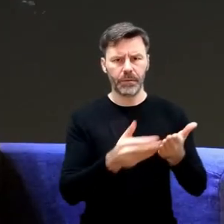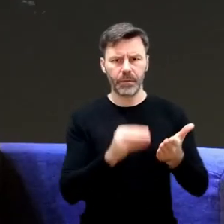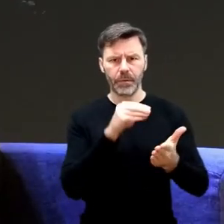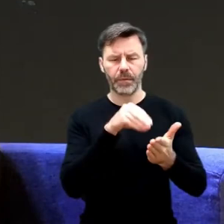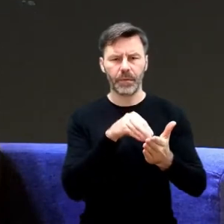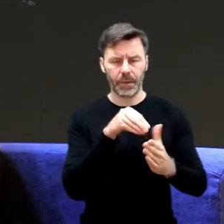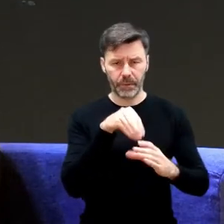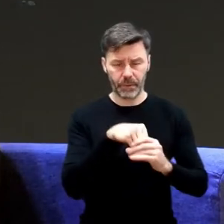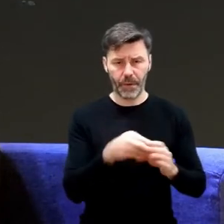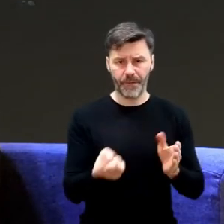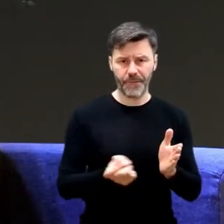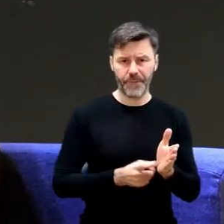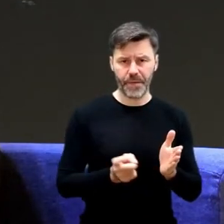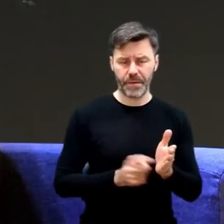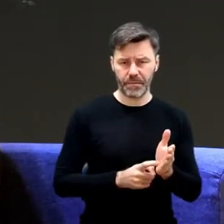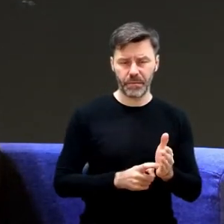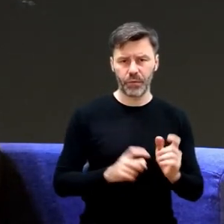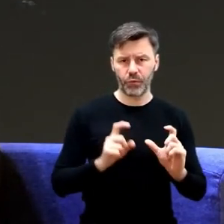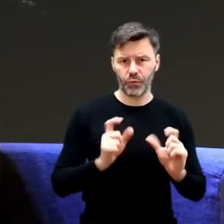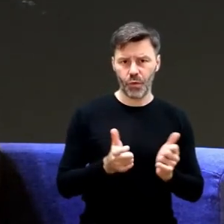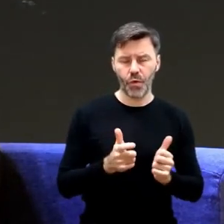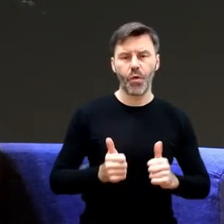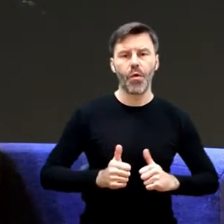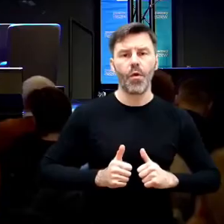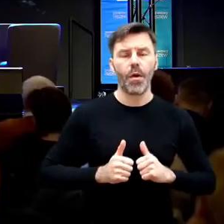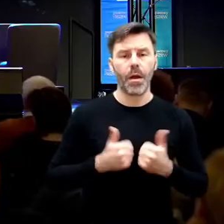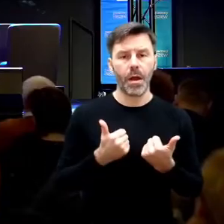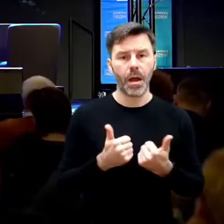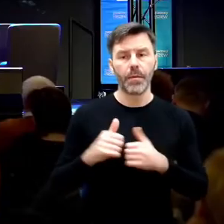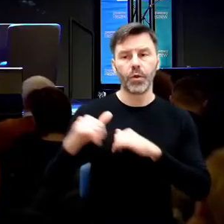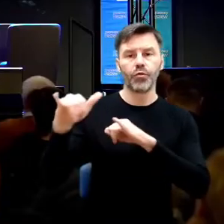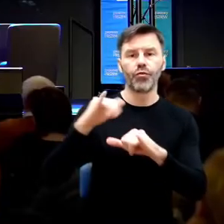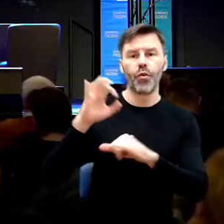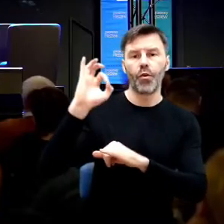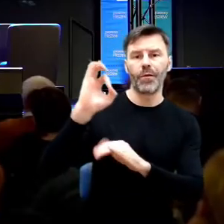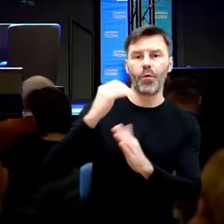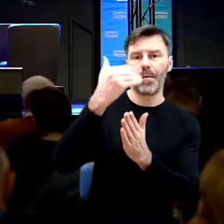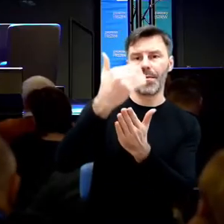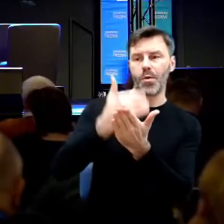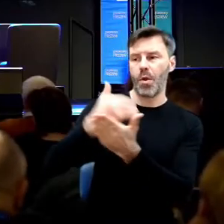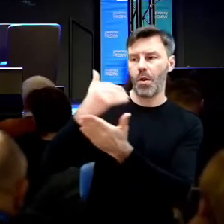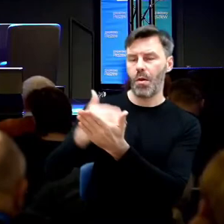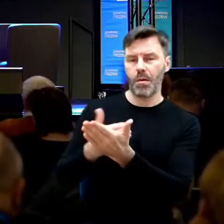przekształcenia rządowych programów finansowania mieszkalnictwa,